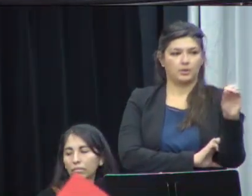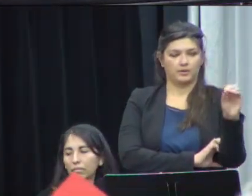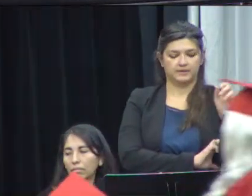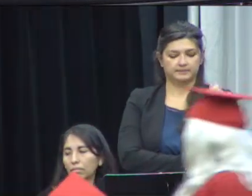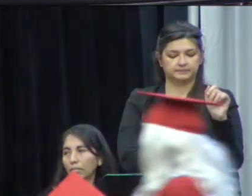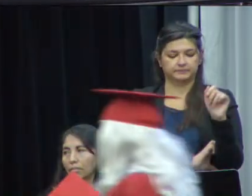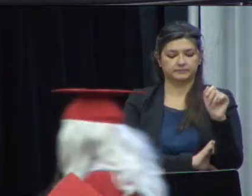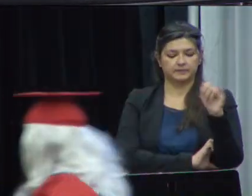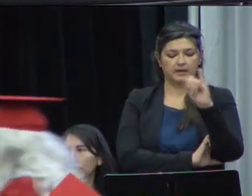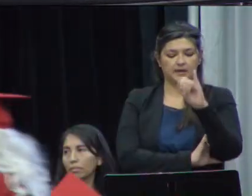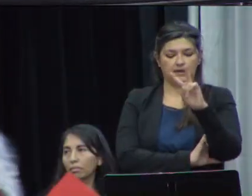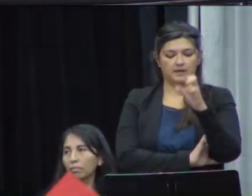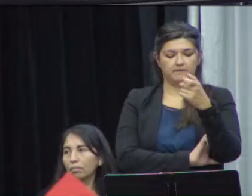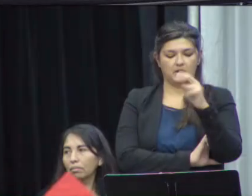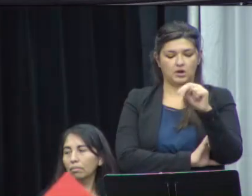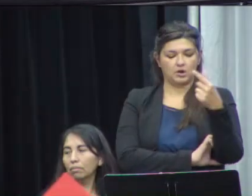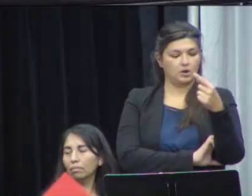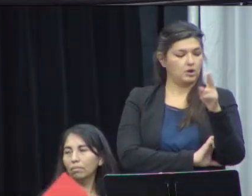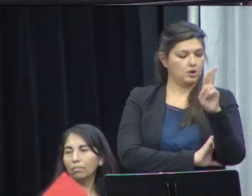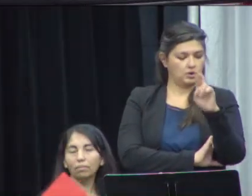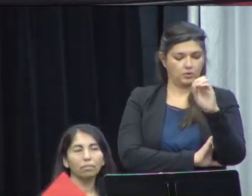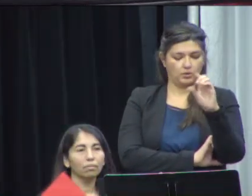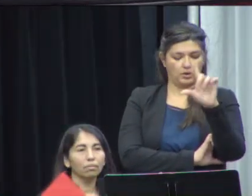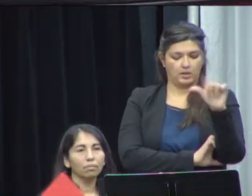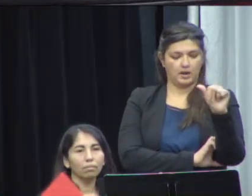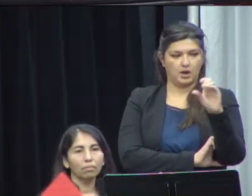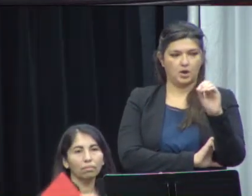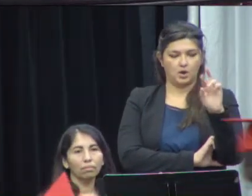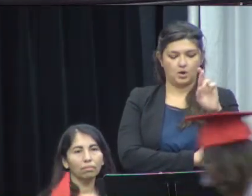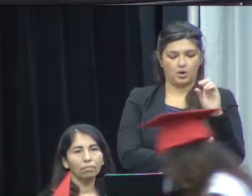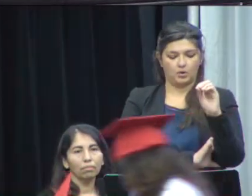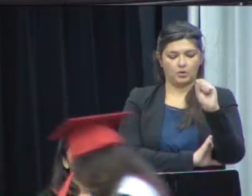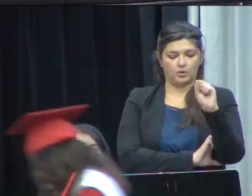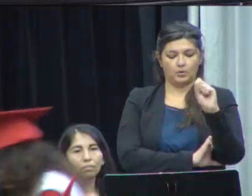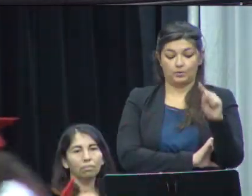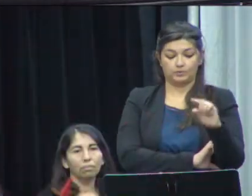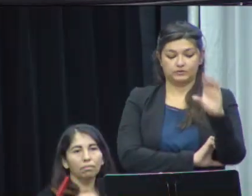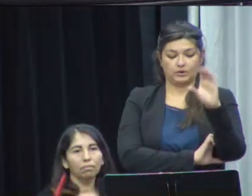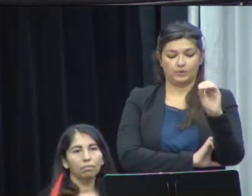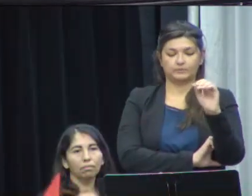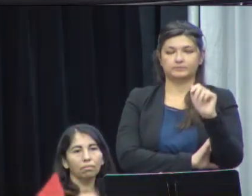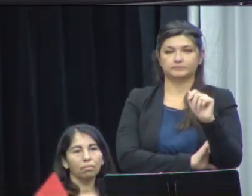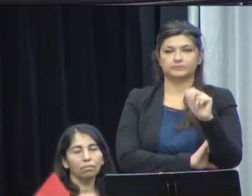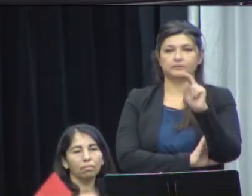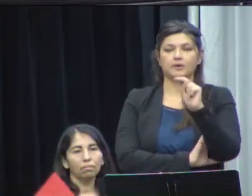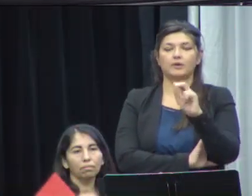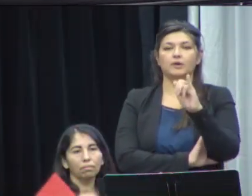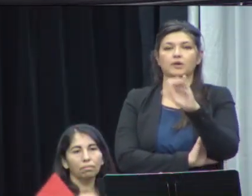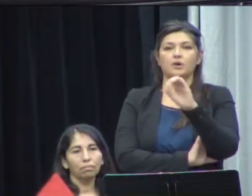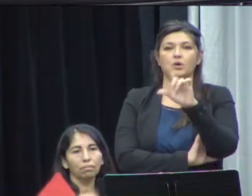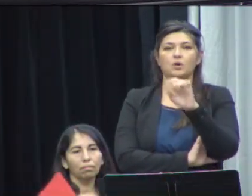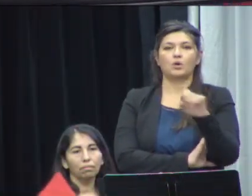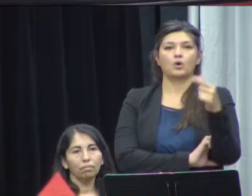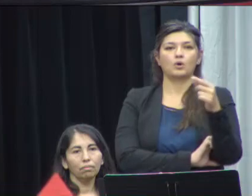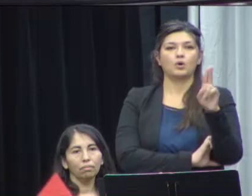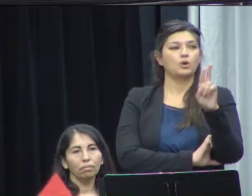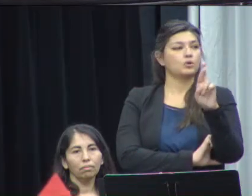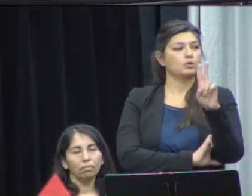Yvonne Gorolla Orosco. (audience applauds) Nicole Gule. (audience applauds)